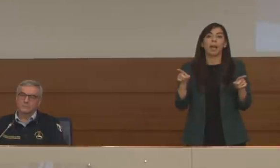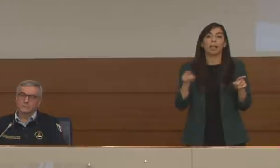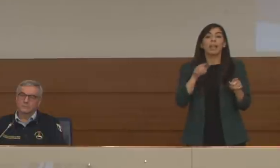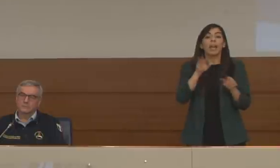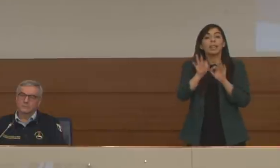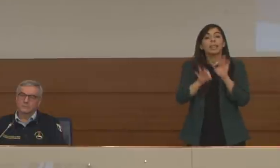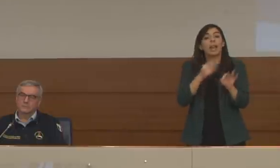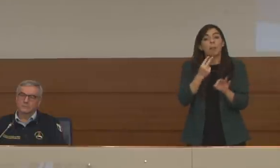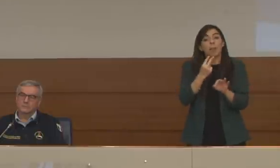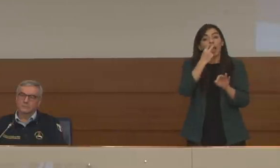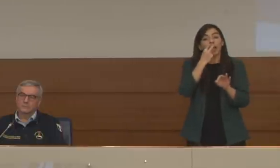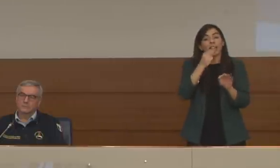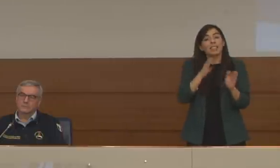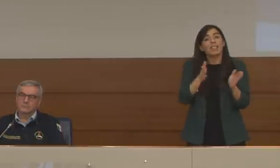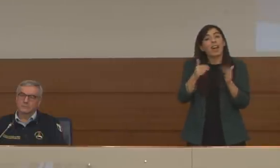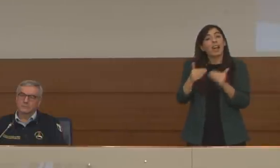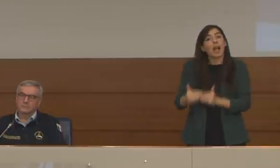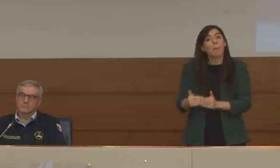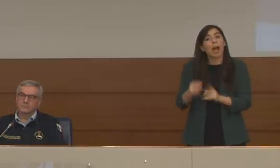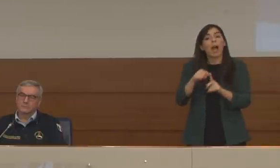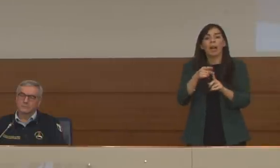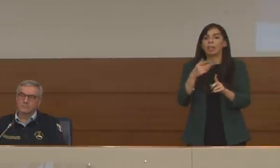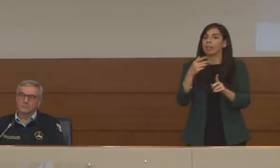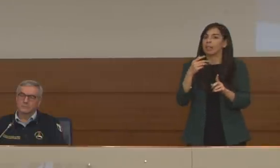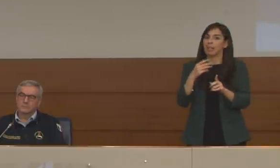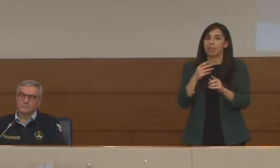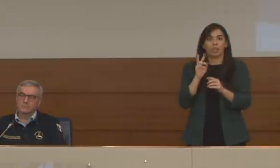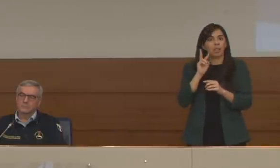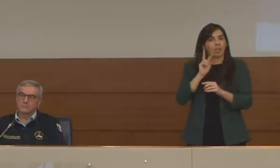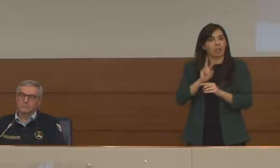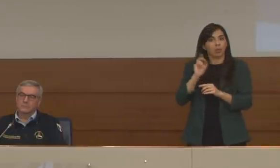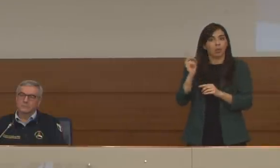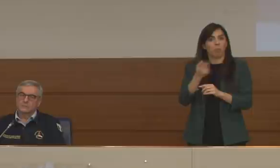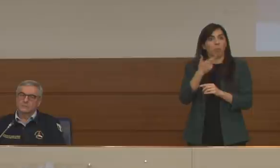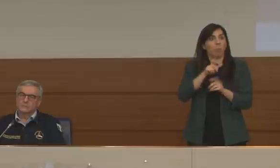il punto cruciale di questa epidemia, perché molti pazienti avevano bisogno di terapie intensive.